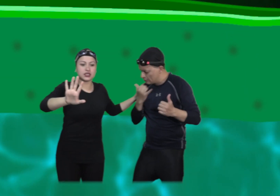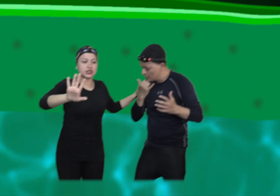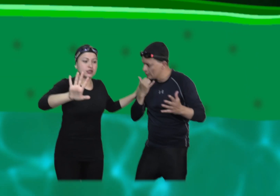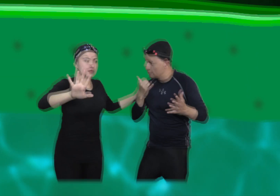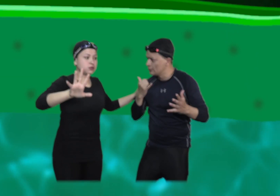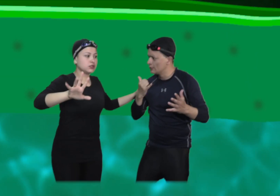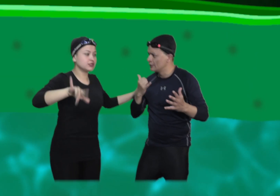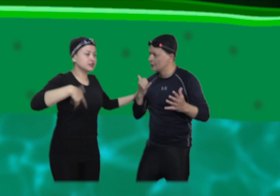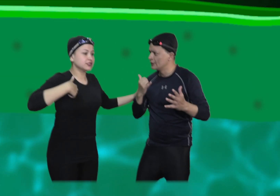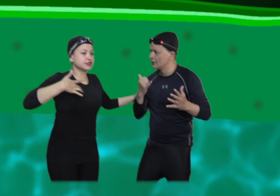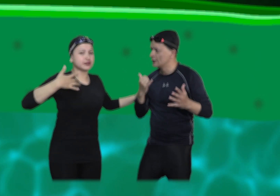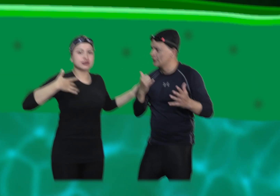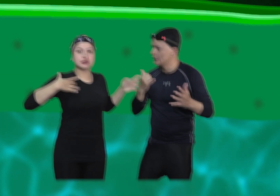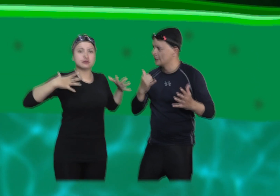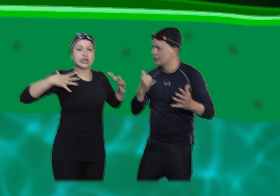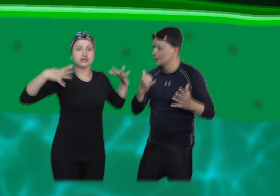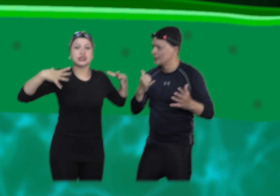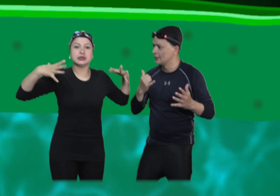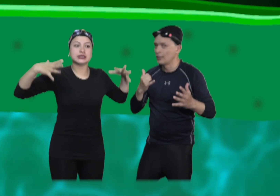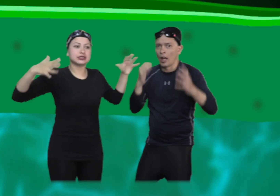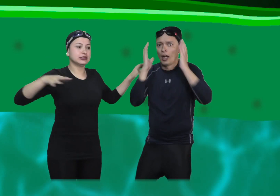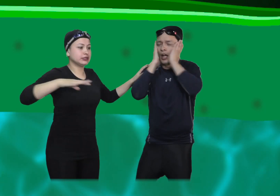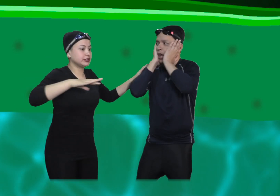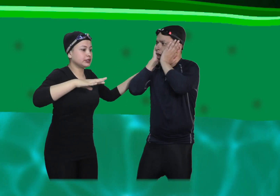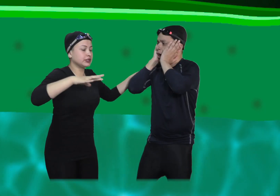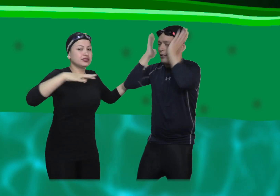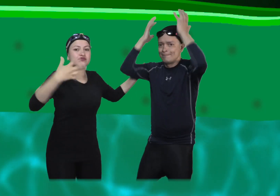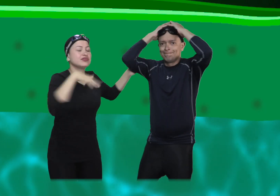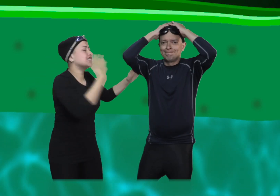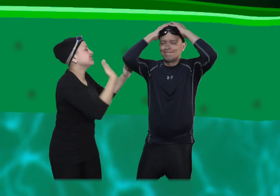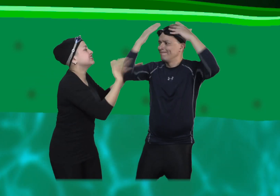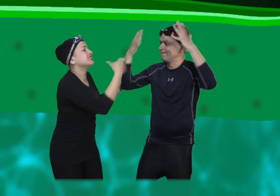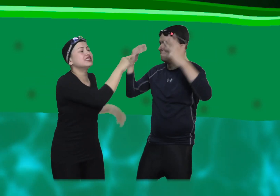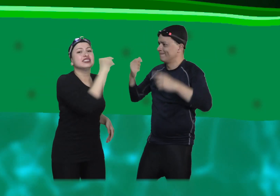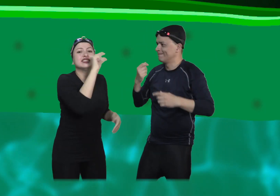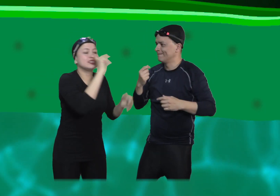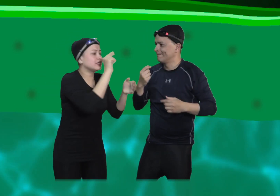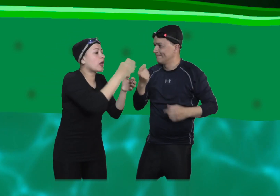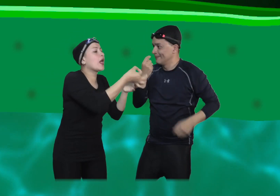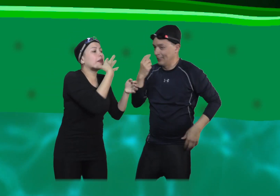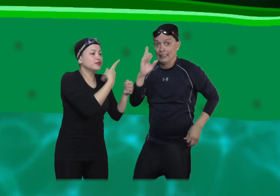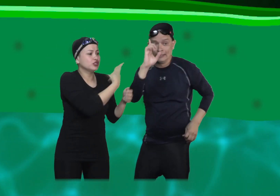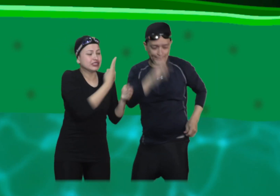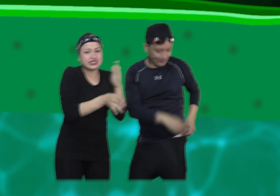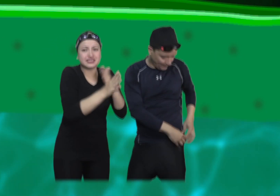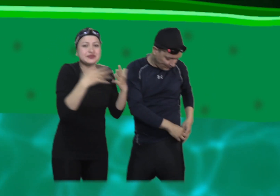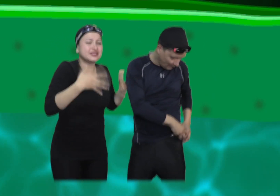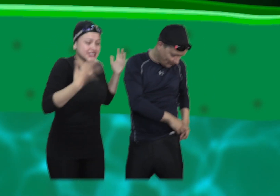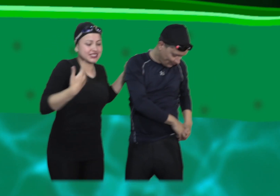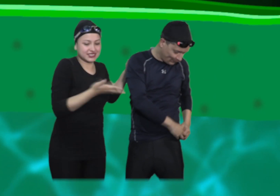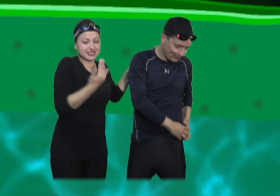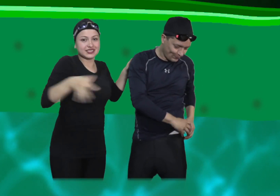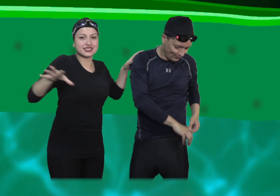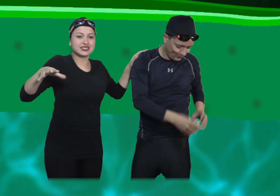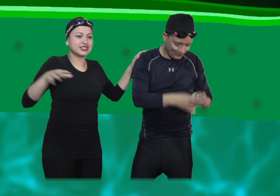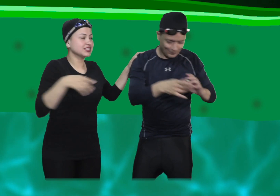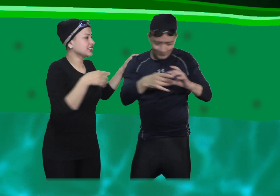¿Qué pasó? Siento que estamos creciendo ¡Ay no! Dame otra pastilla chiquitolina para que podamos seguir Espera